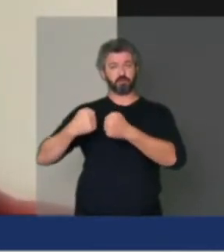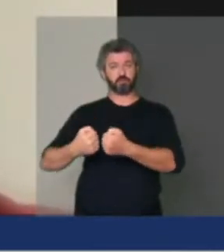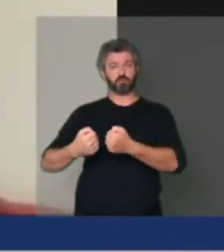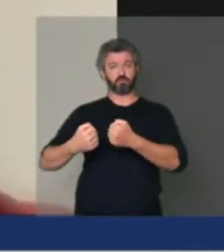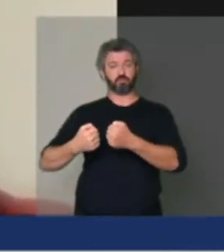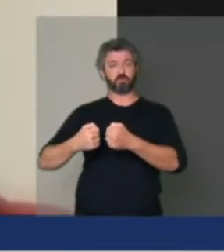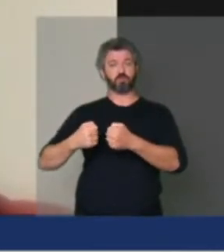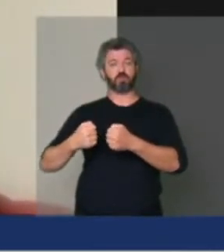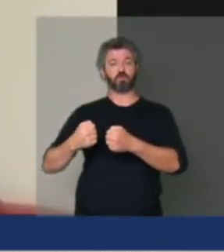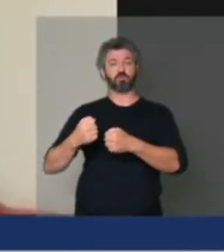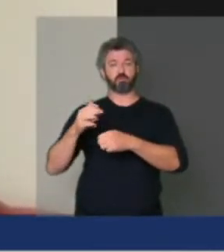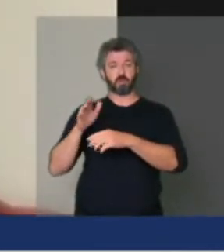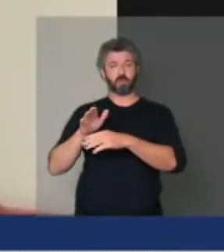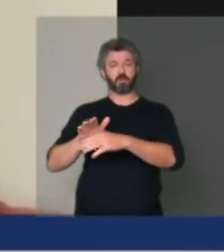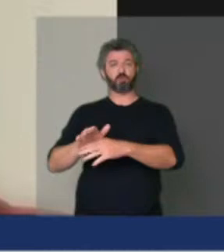EM DEFESA DE TODOS OS